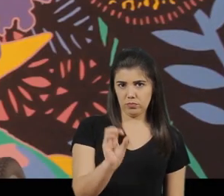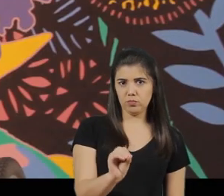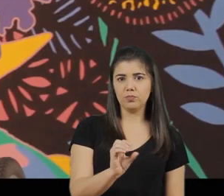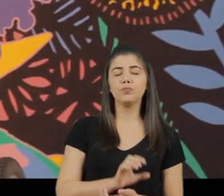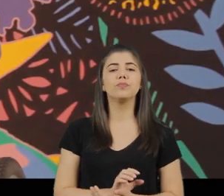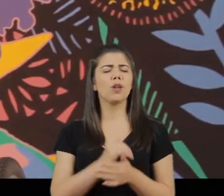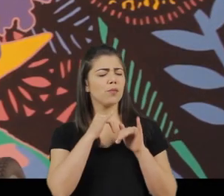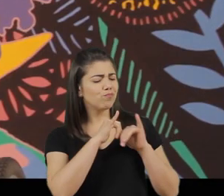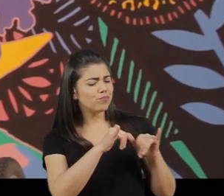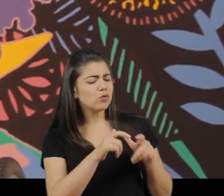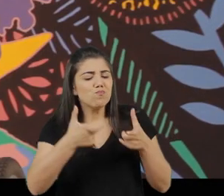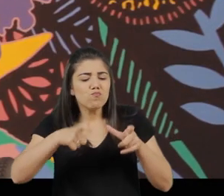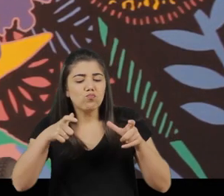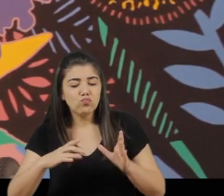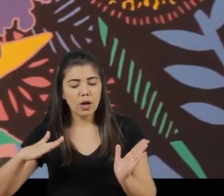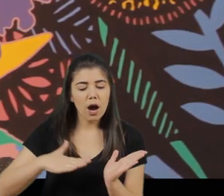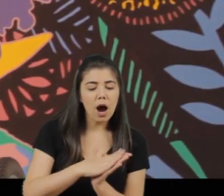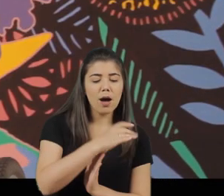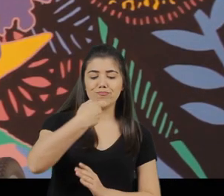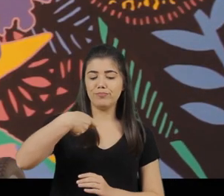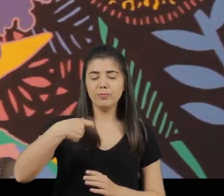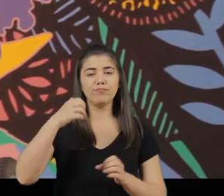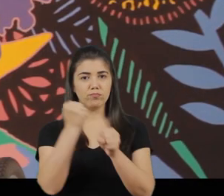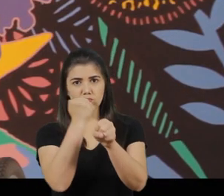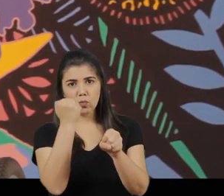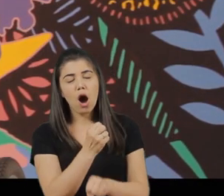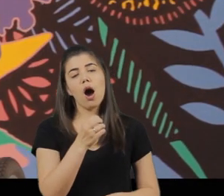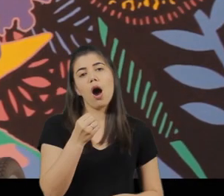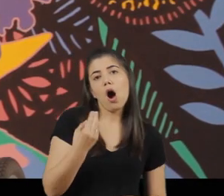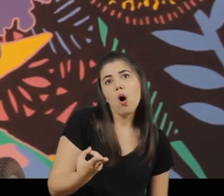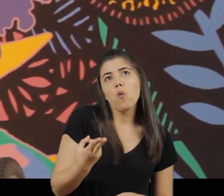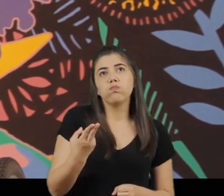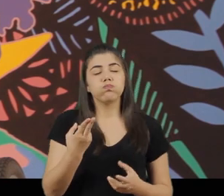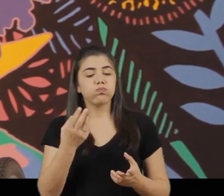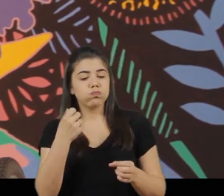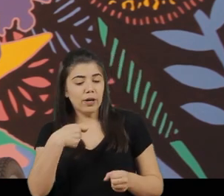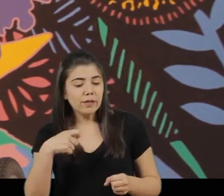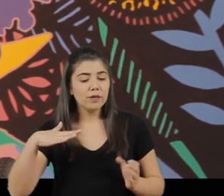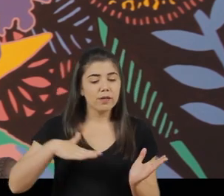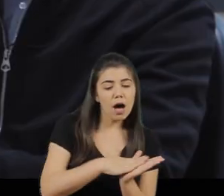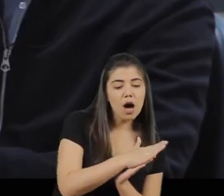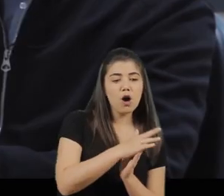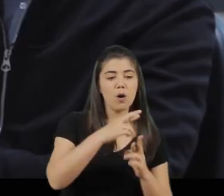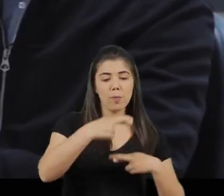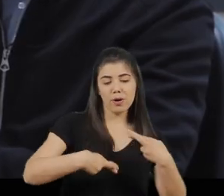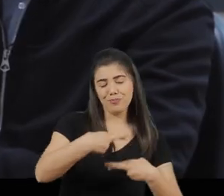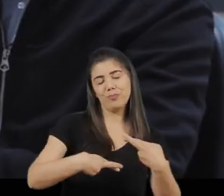sempre eu peço, "ah, tem que fazer rampa em tal lugar", "tem que pintar tal tampa".